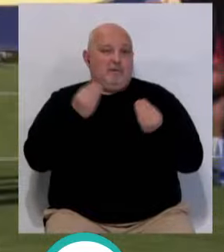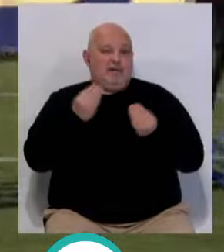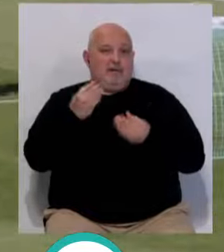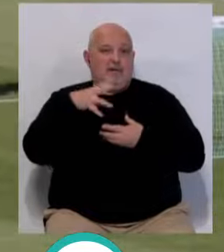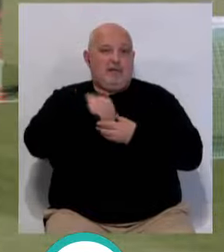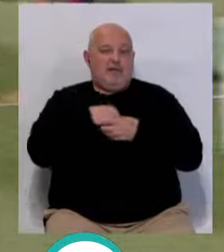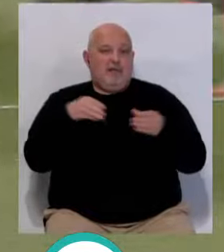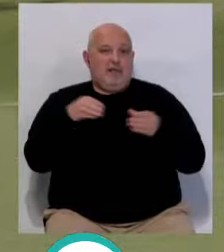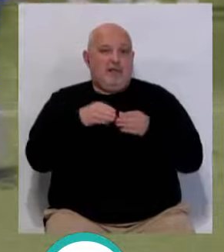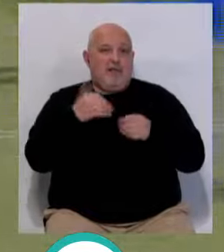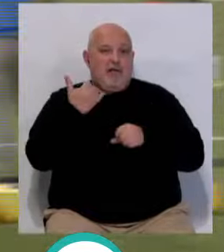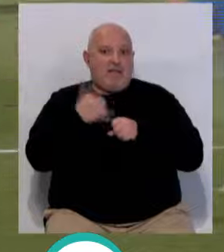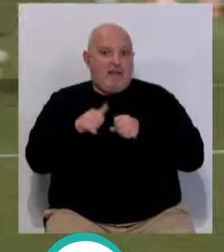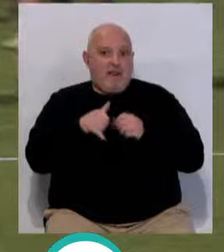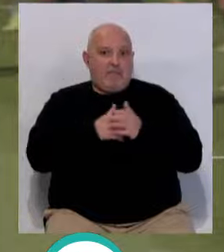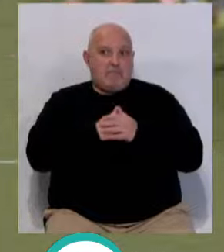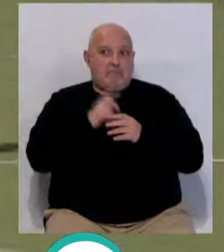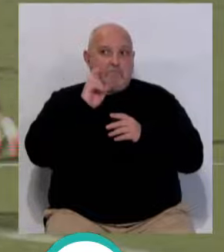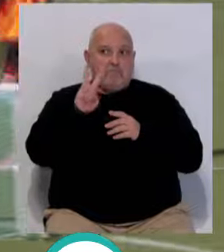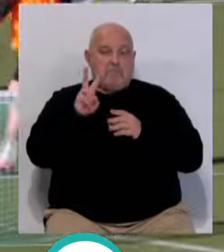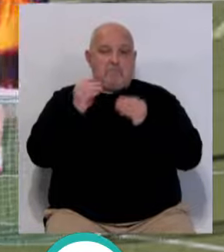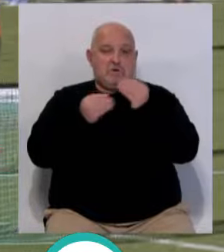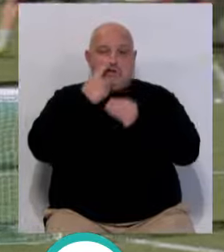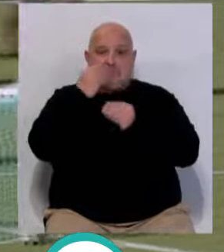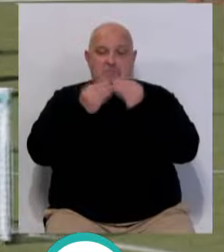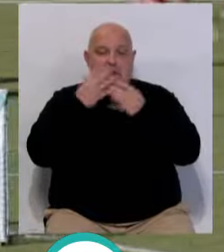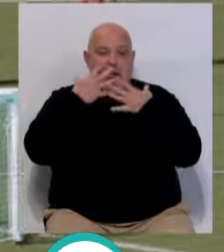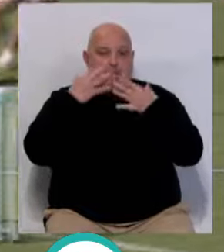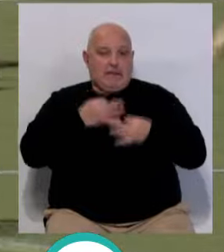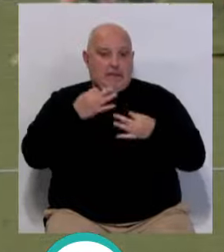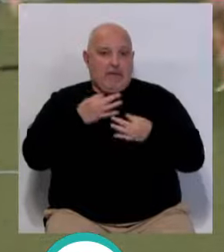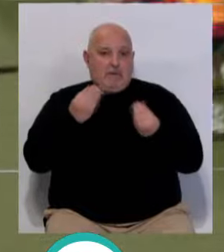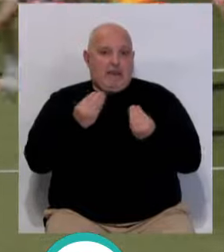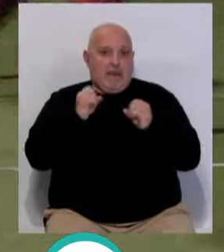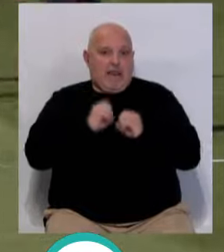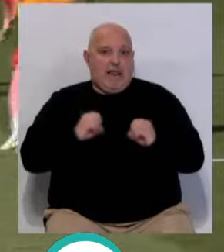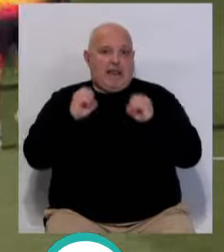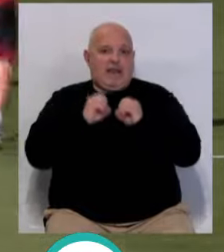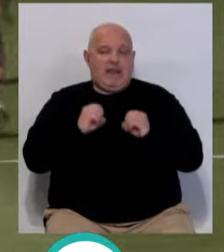la plantilla y dar la sensación por lo que estamos viendo que realmente no mejor lo que hay a día